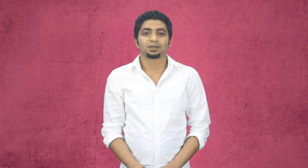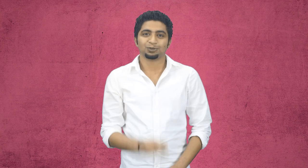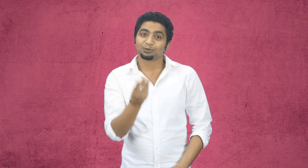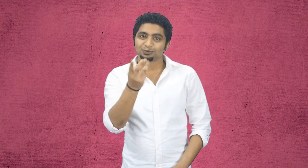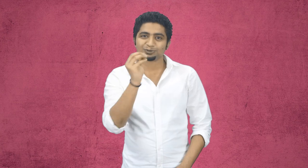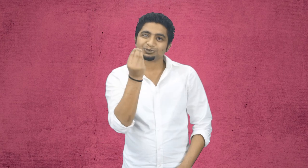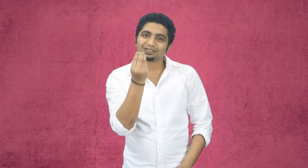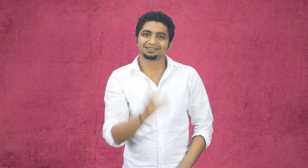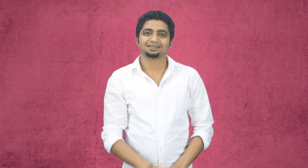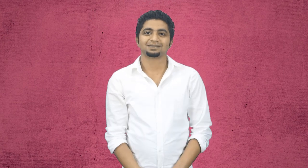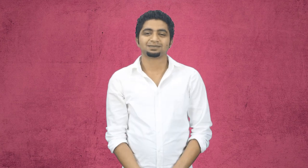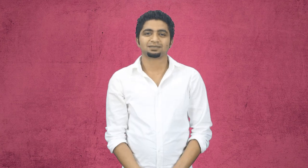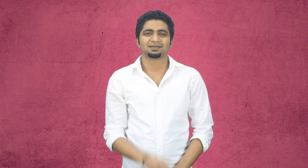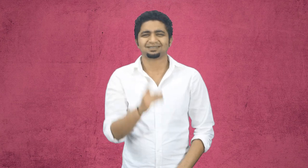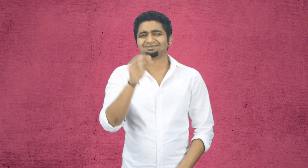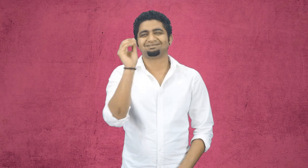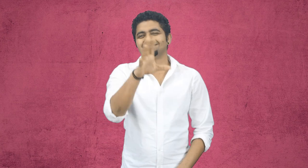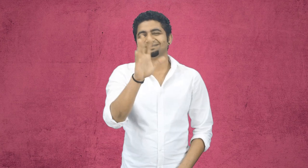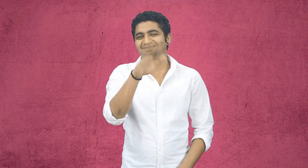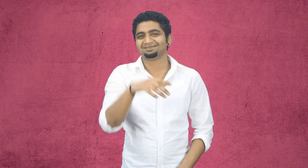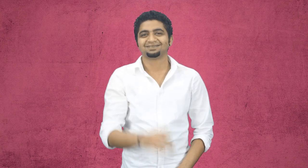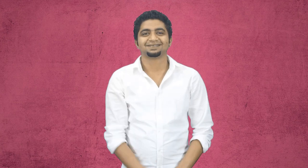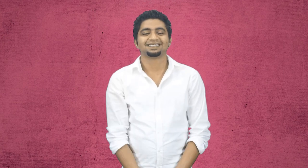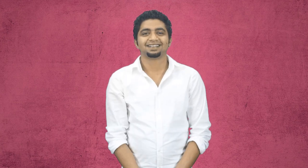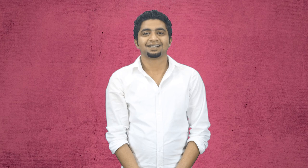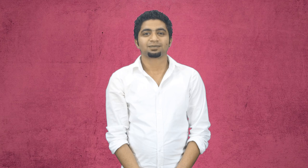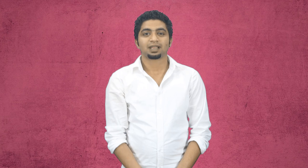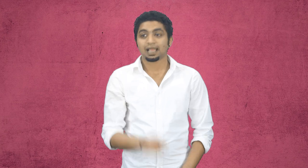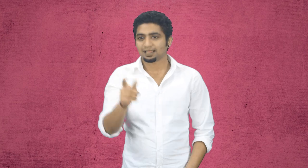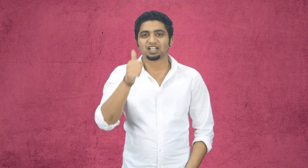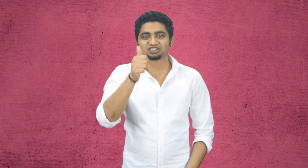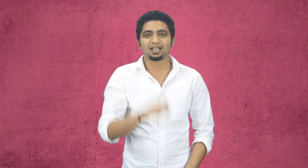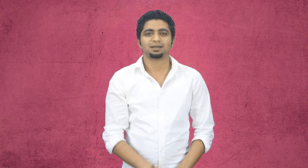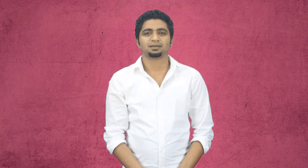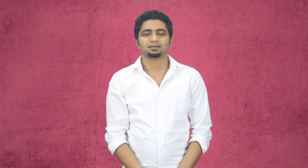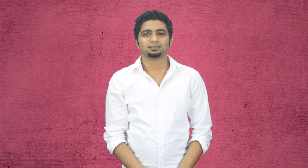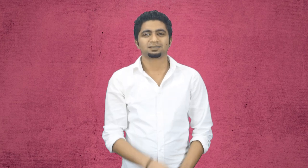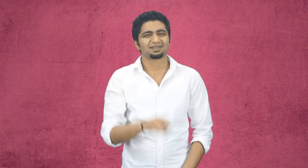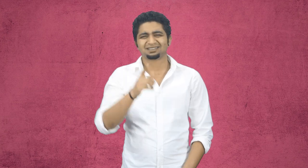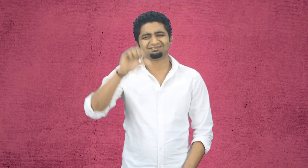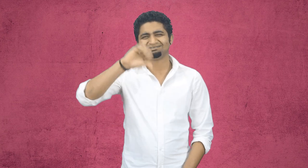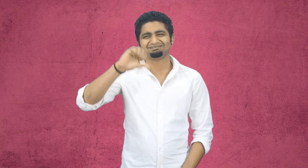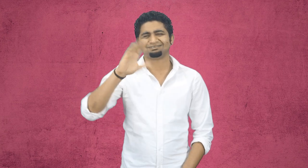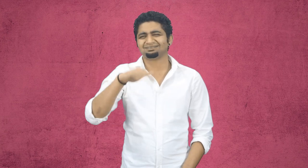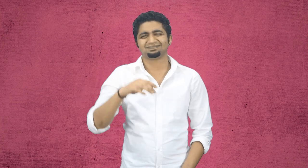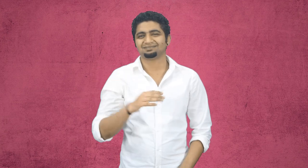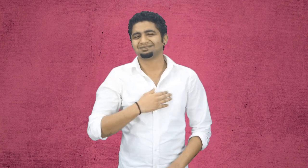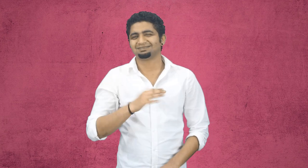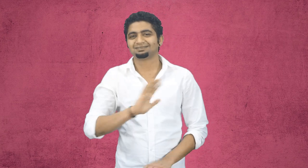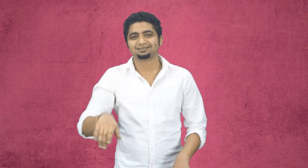hübsch hässlich gut schlecht